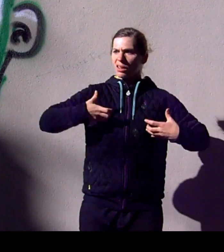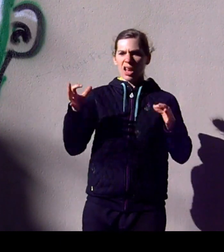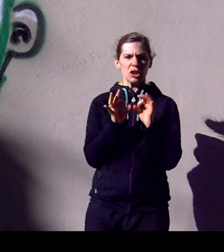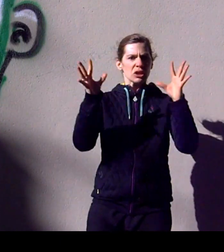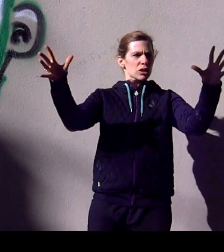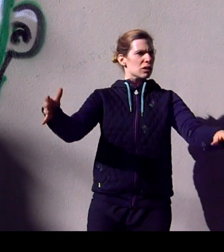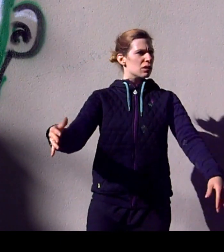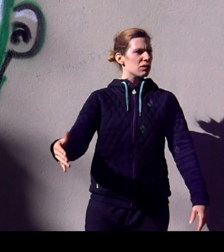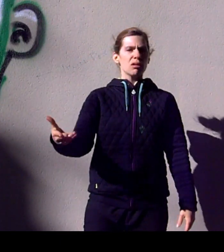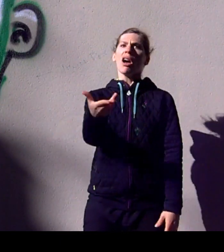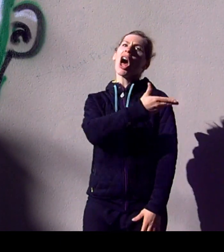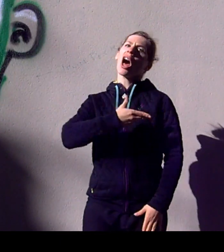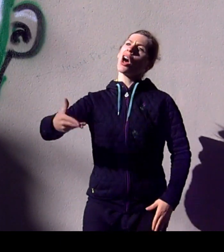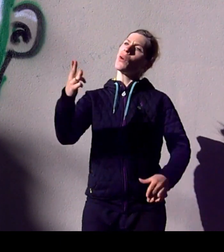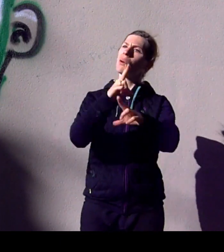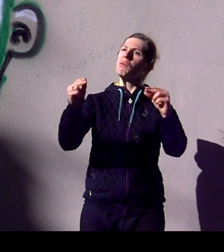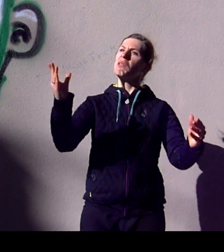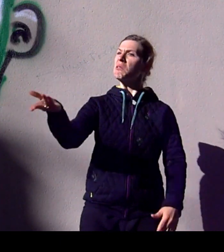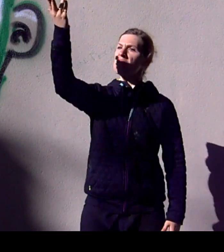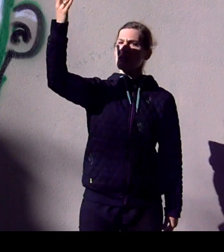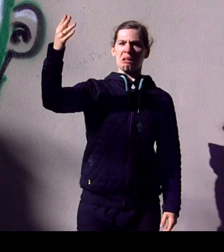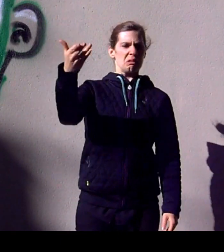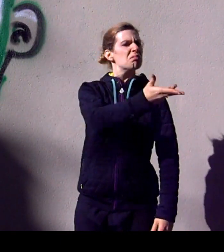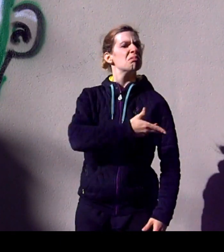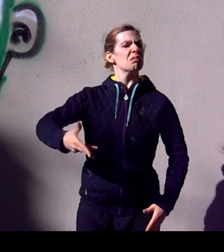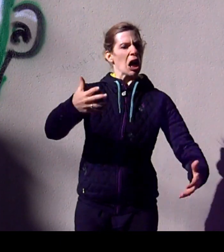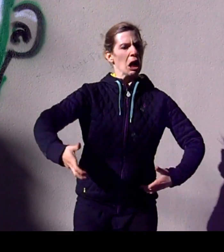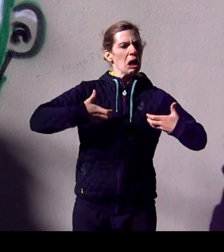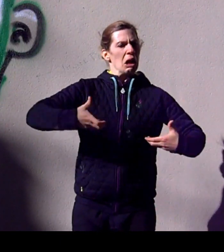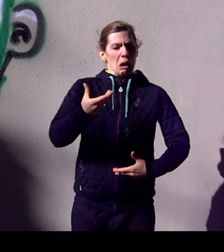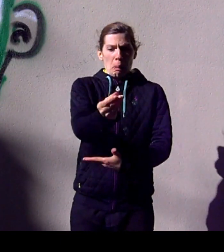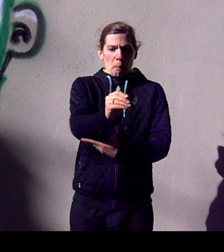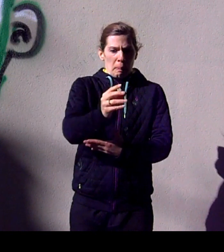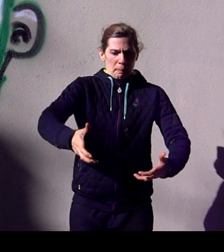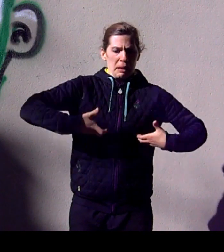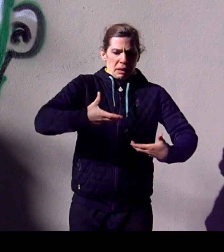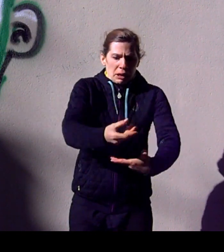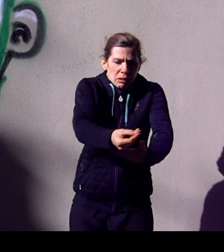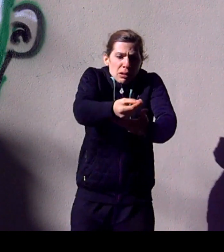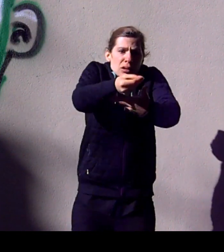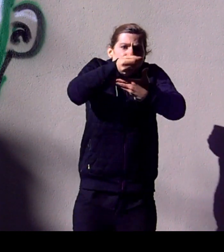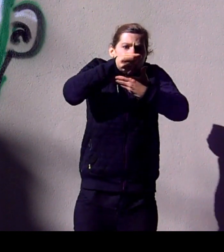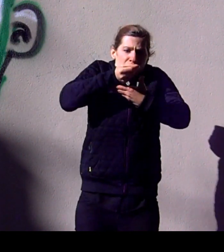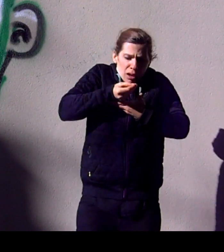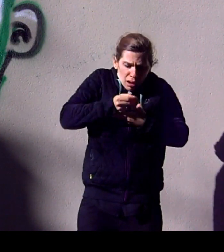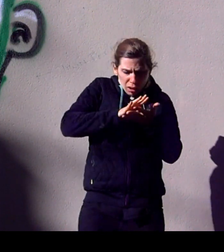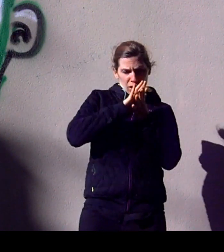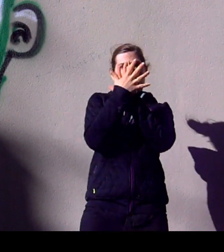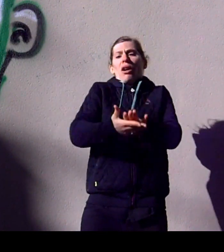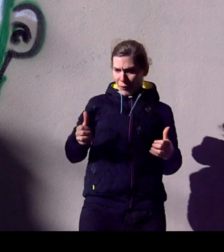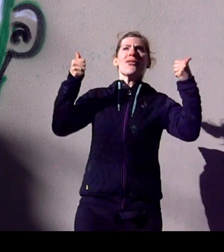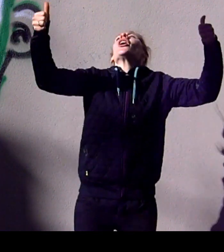à m'regarder comme un singe, vous? Ah, oui! vous êtes saints vous, Bande de macaques! Donnez moi un bébé singe il sera...